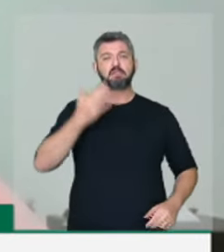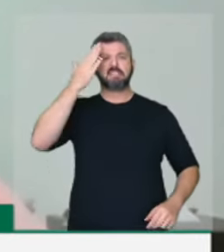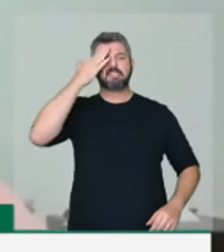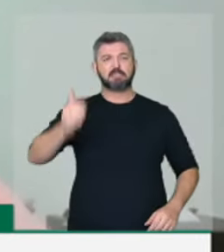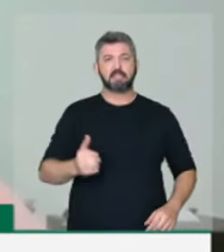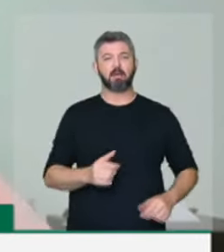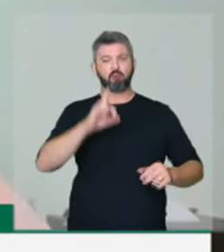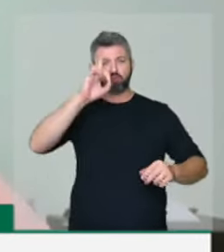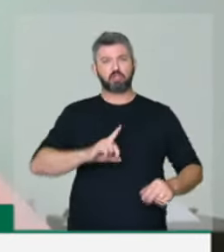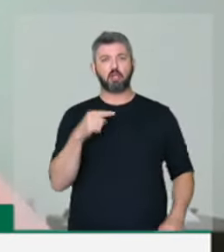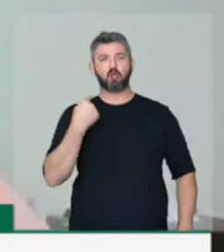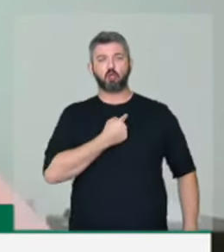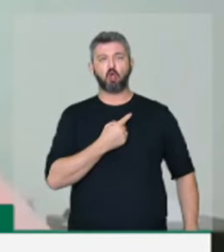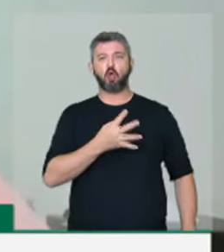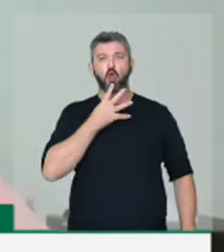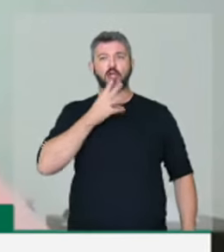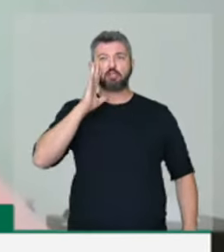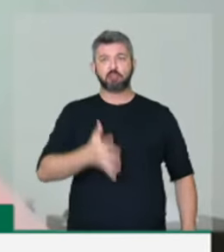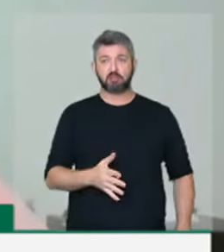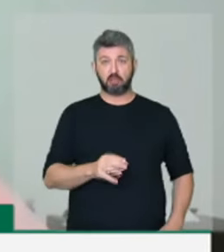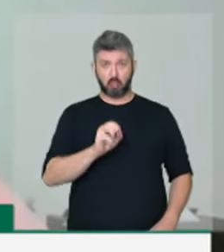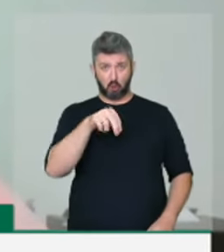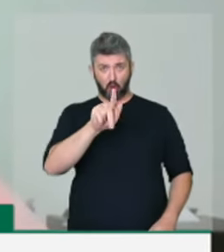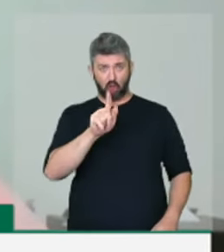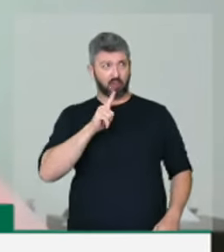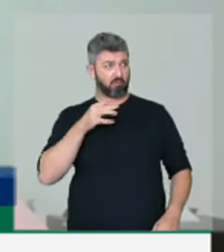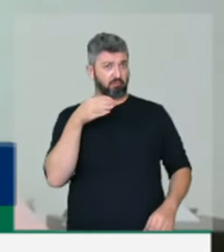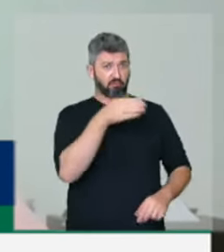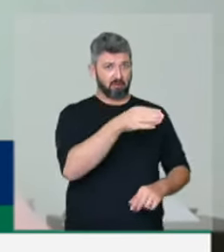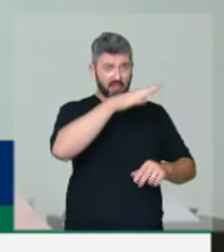DIREITOS. SE A ONGS NA AMAZÔNIA OU EM QUALQUER LUGAR FAZENDO O TRABALHO DO GOVERNO FEDERAL, É PORQUE EXISTE ESSA